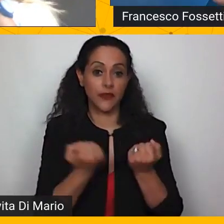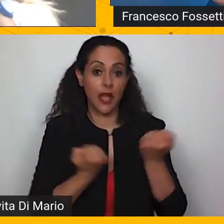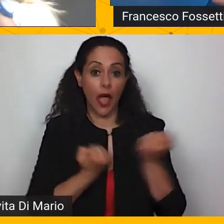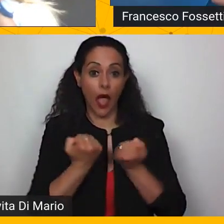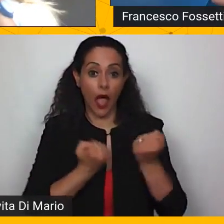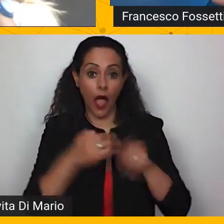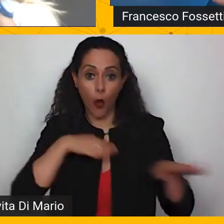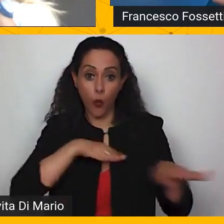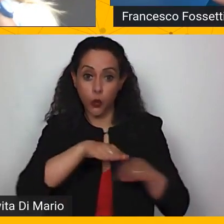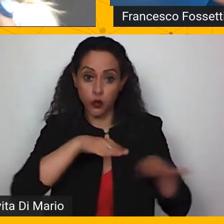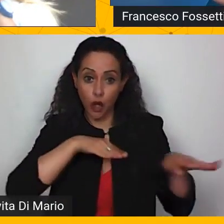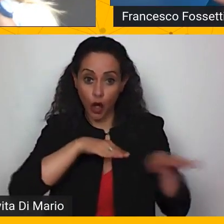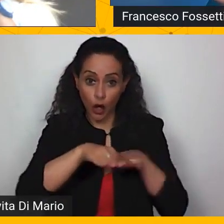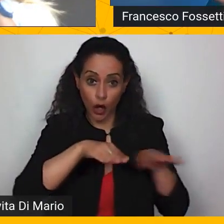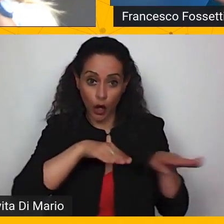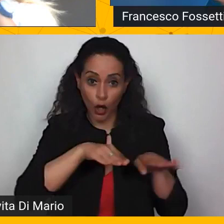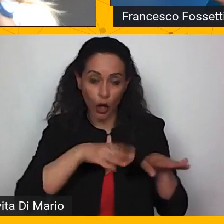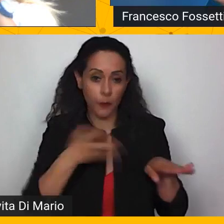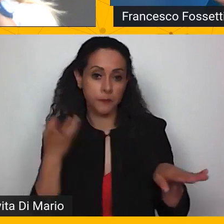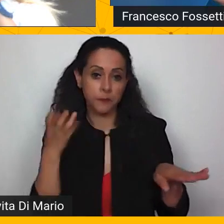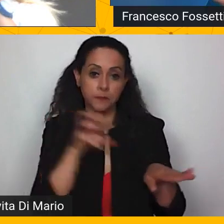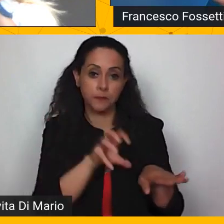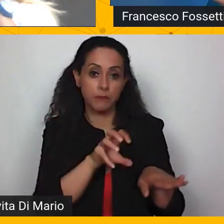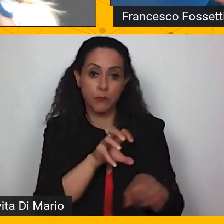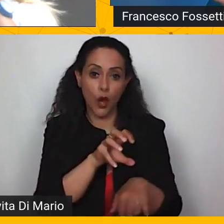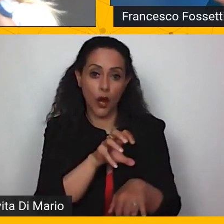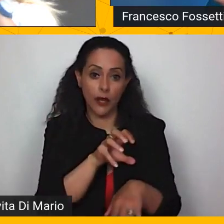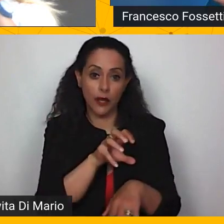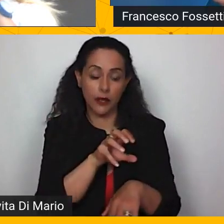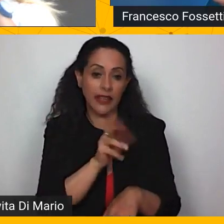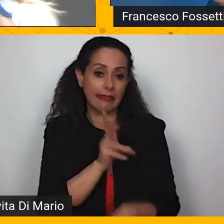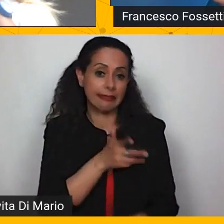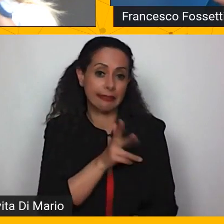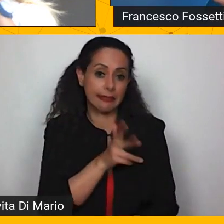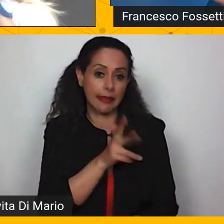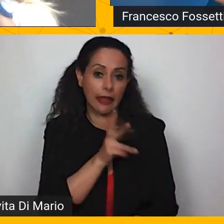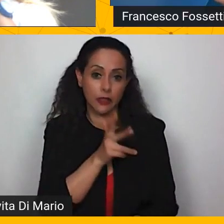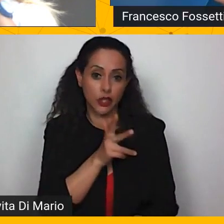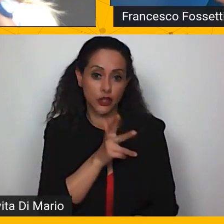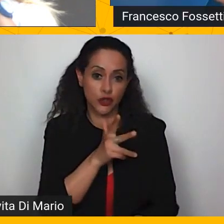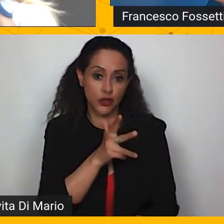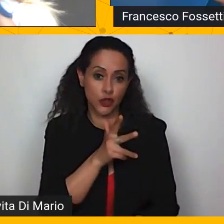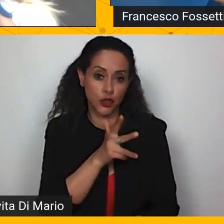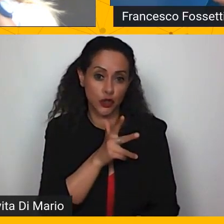di auto, di solito invece sono